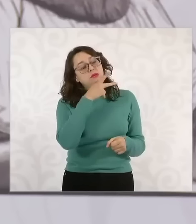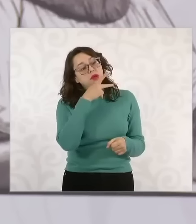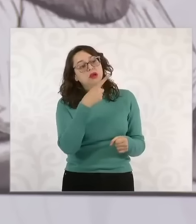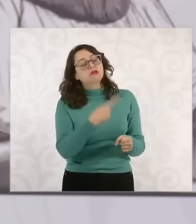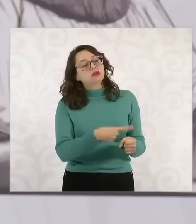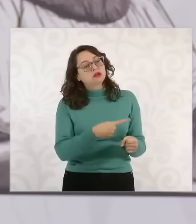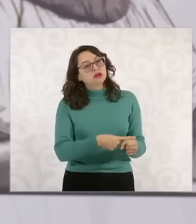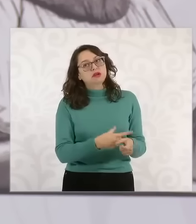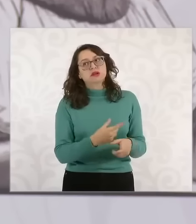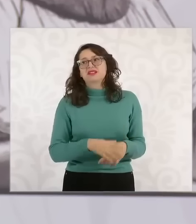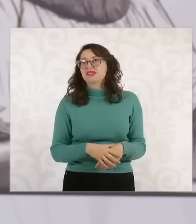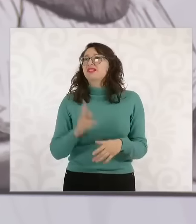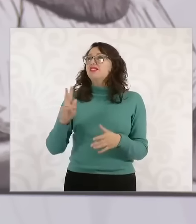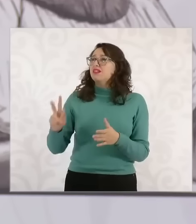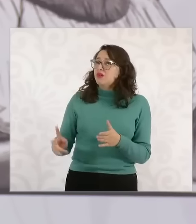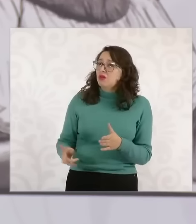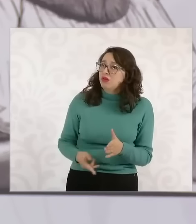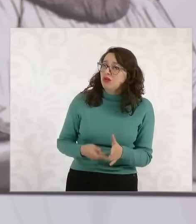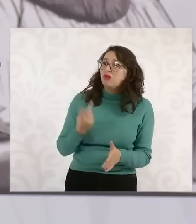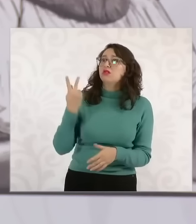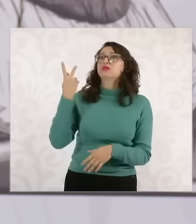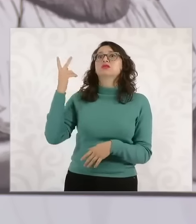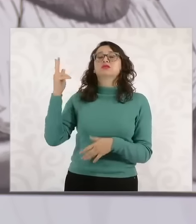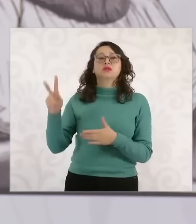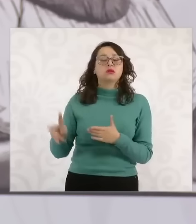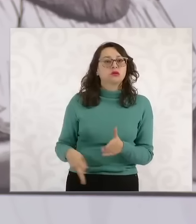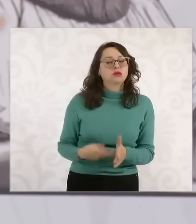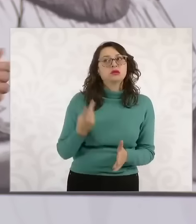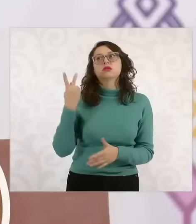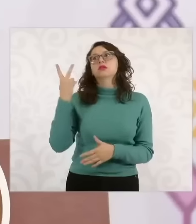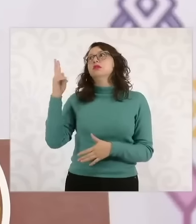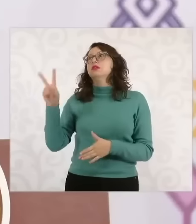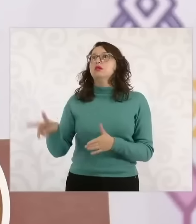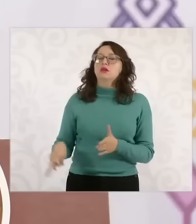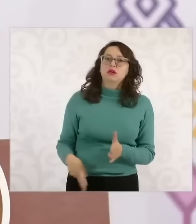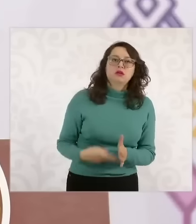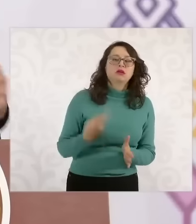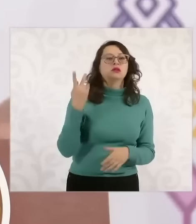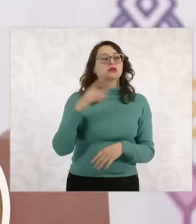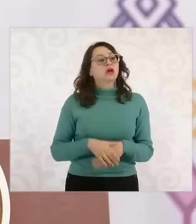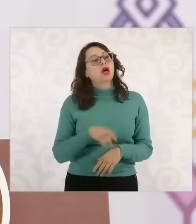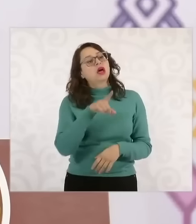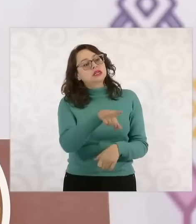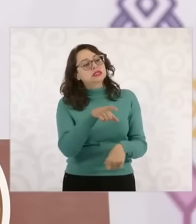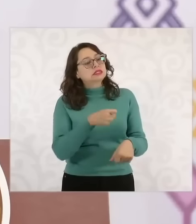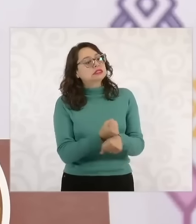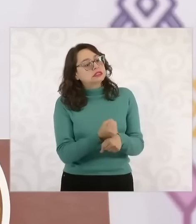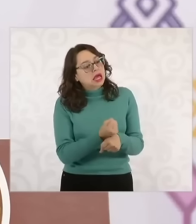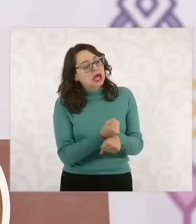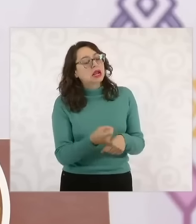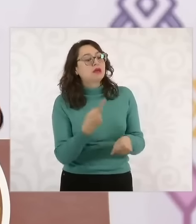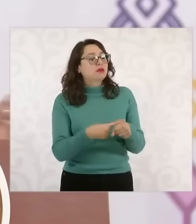de hipertensión y otra vez eres alérgico a no sé qué, qué tipo de sangre tienes cuántas veces te